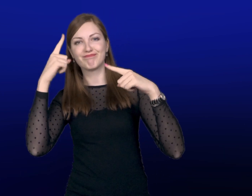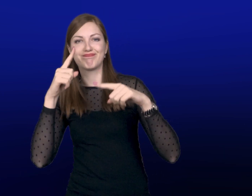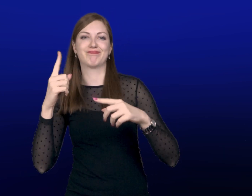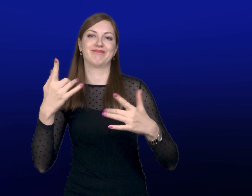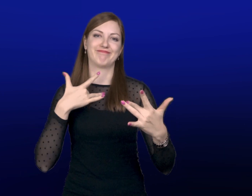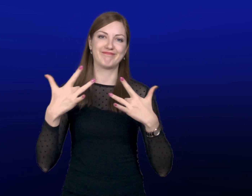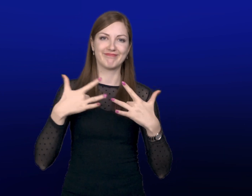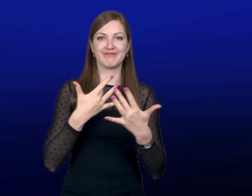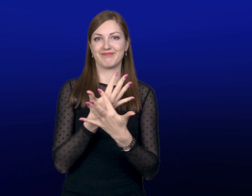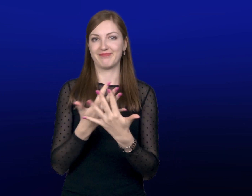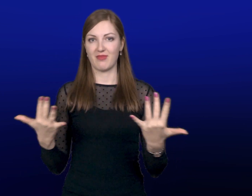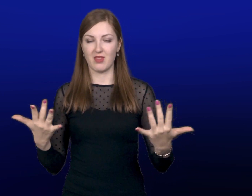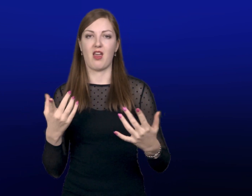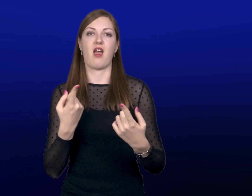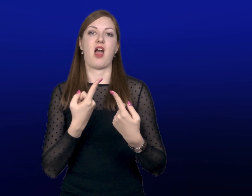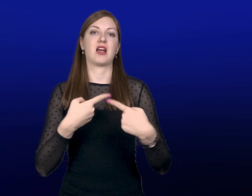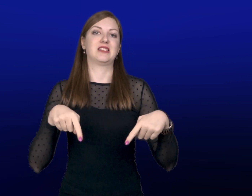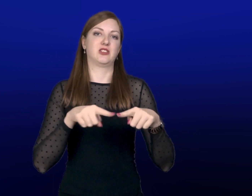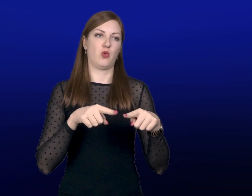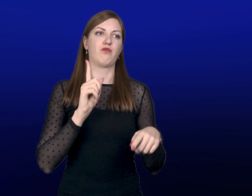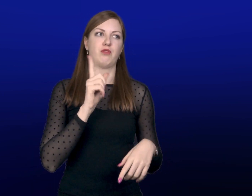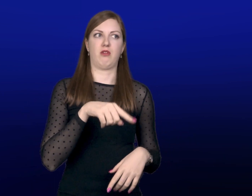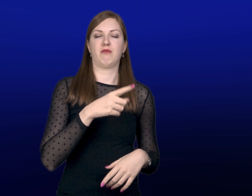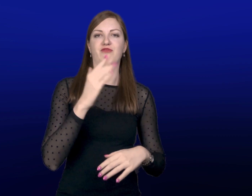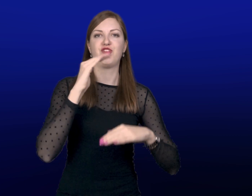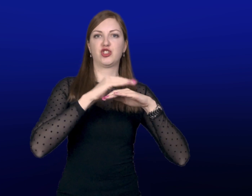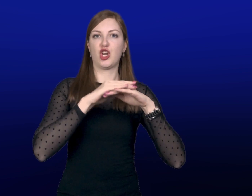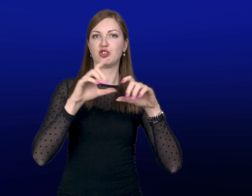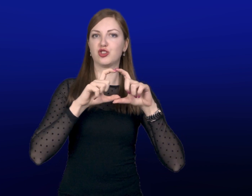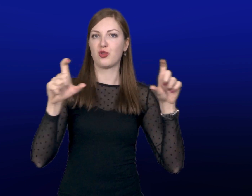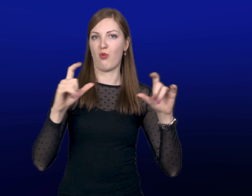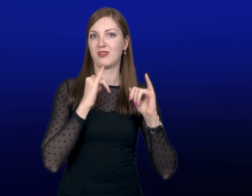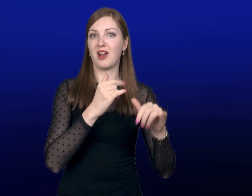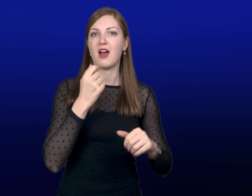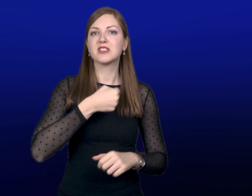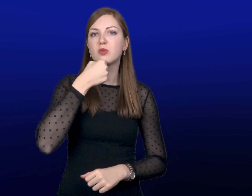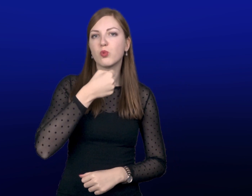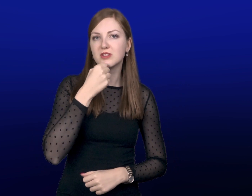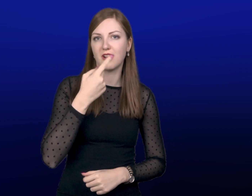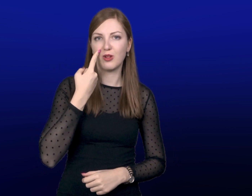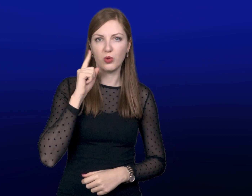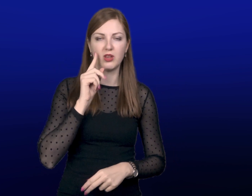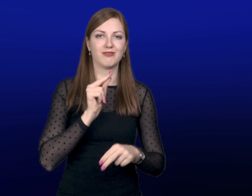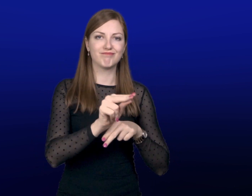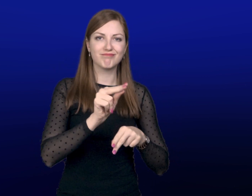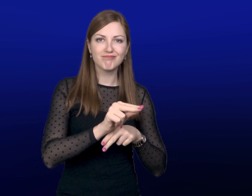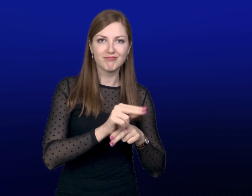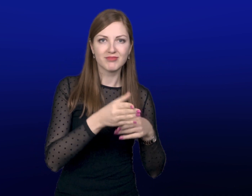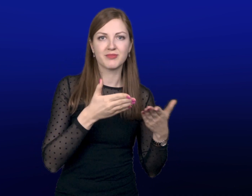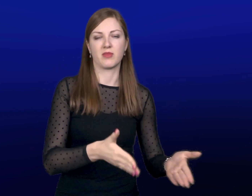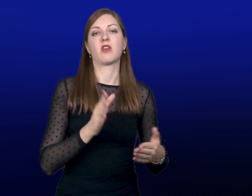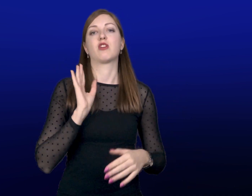организовала вечернюю школу взрослых глухих.